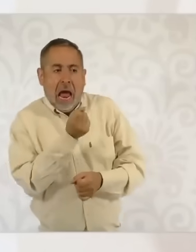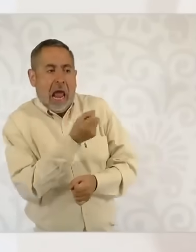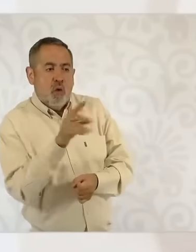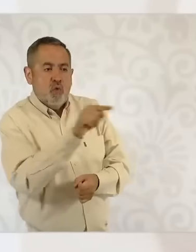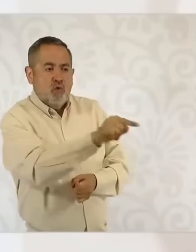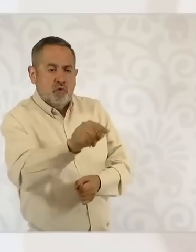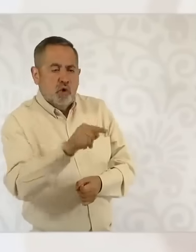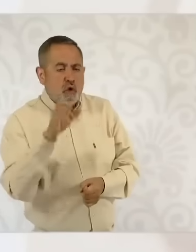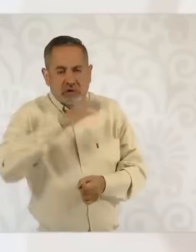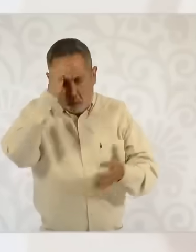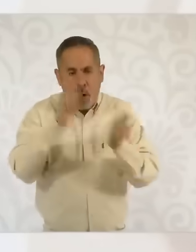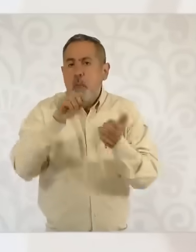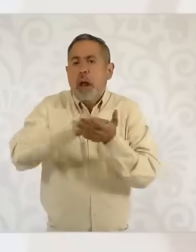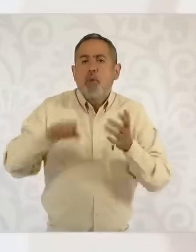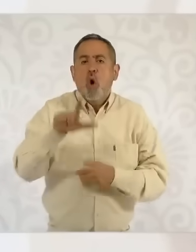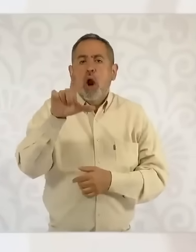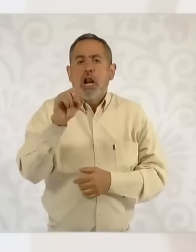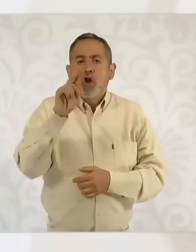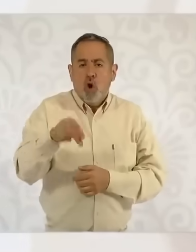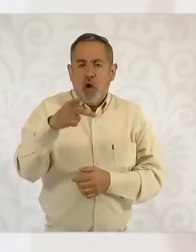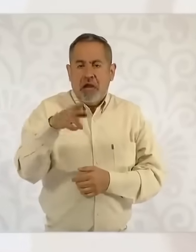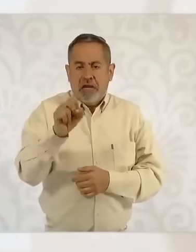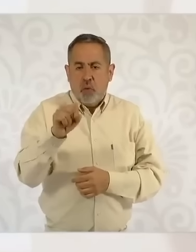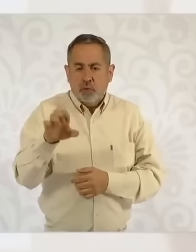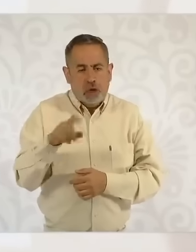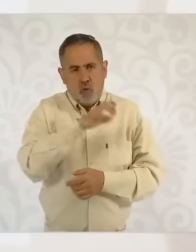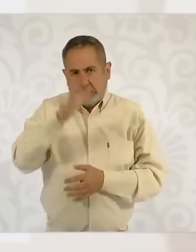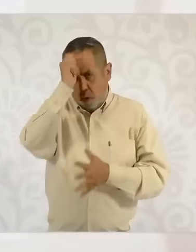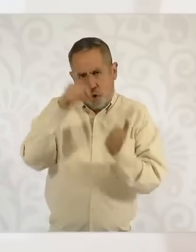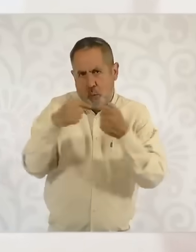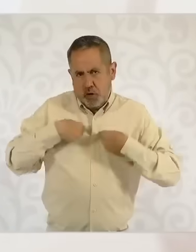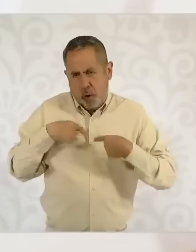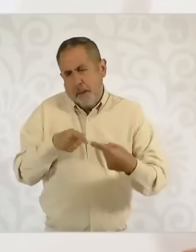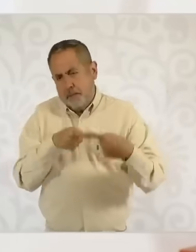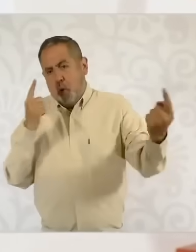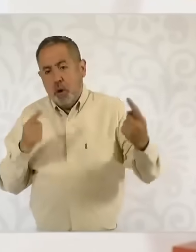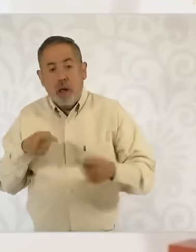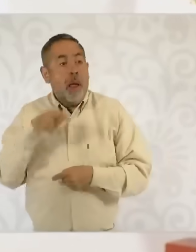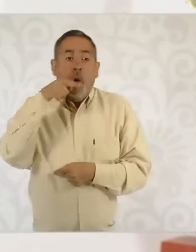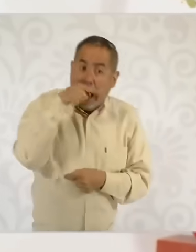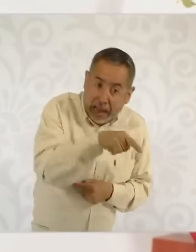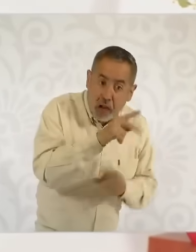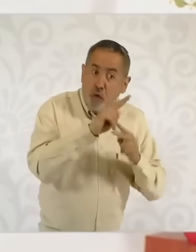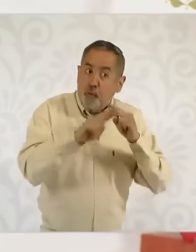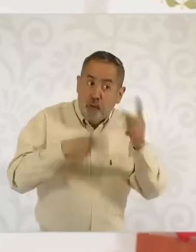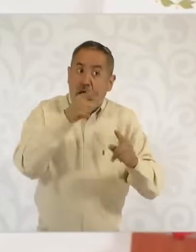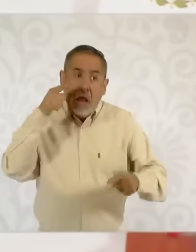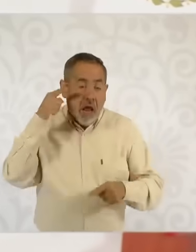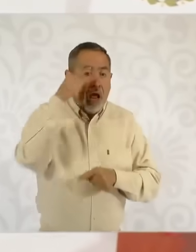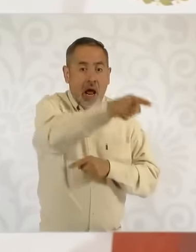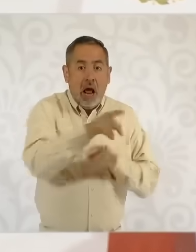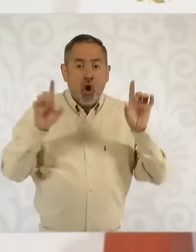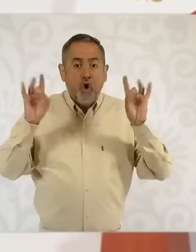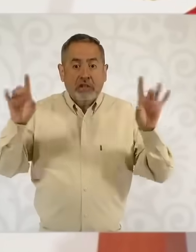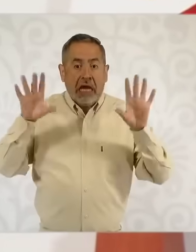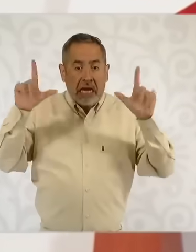como por ejemplo León Krause que se fue a Los Ángeles a entrevistar a ciudadanos